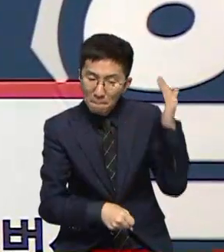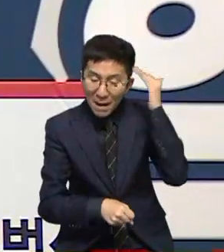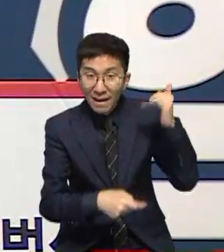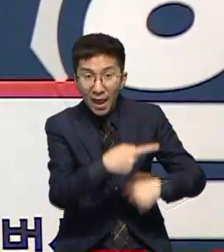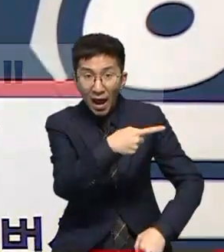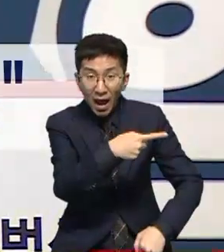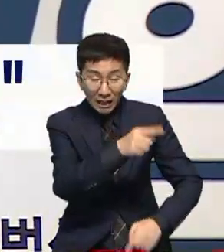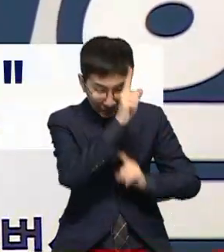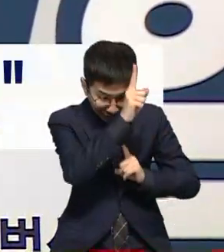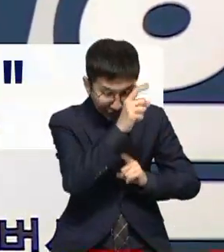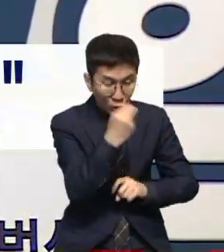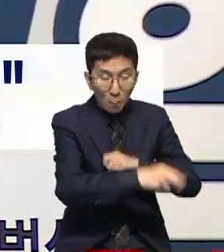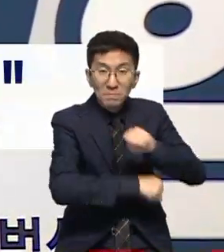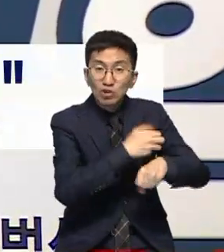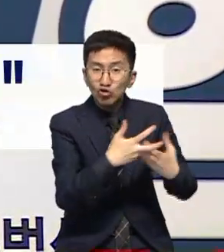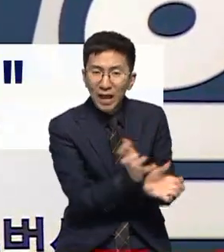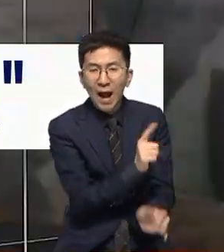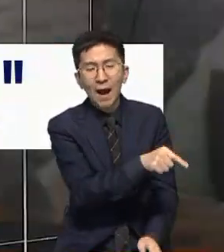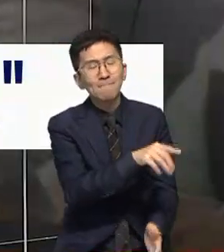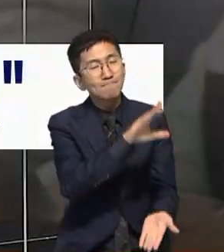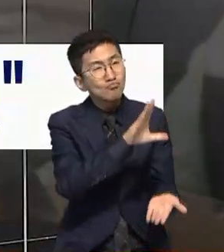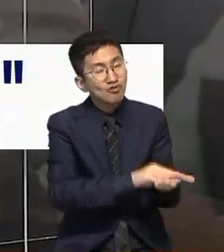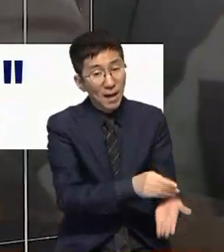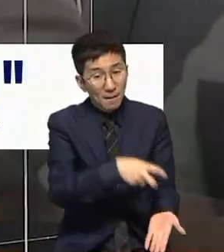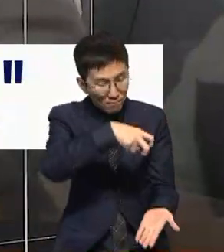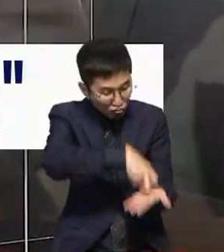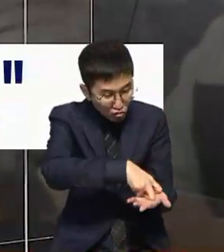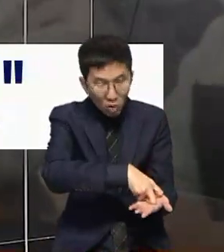이재명 민주당 후보를 겨냥해 무릎 꿇고 살기보다는 차라리 서서 죽겠다라고도